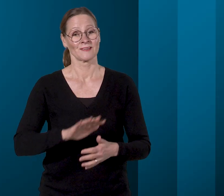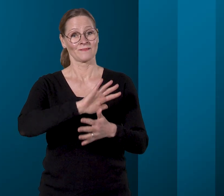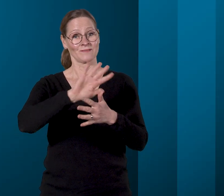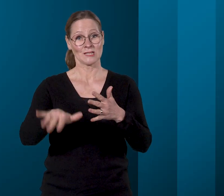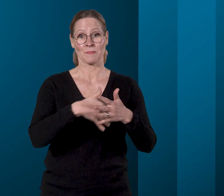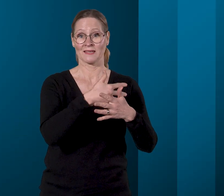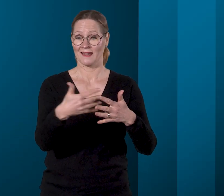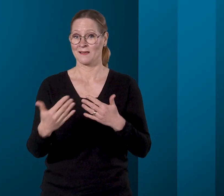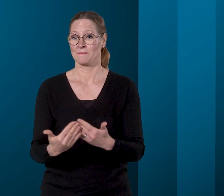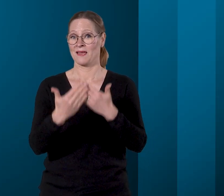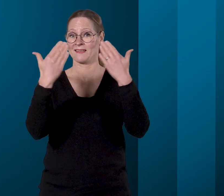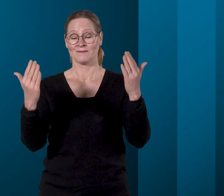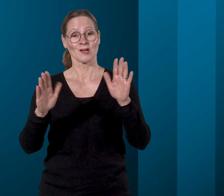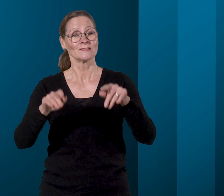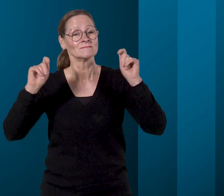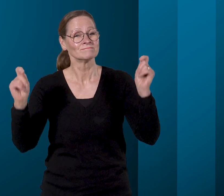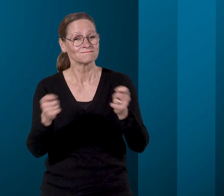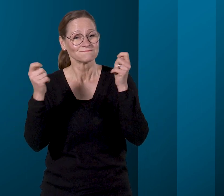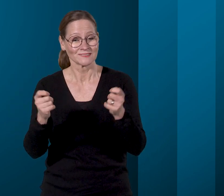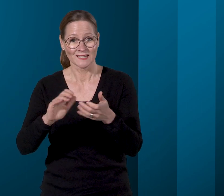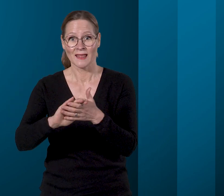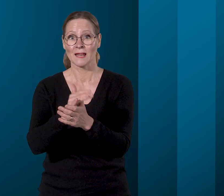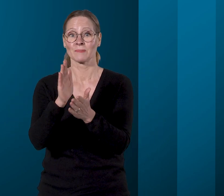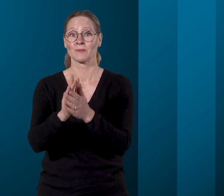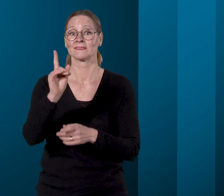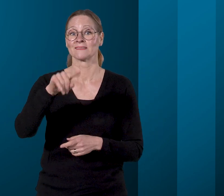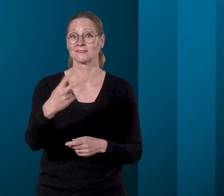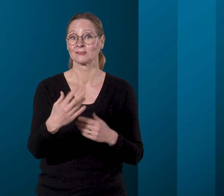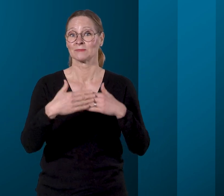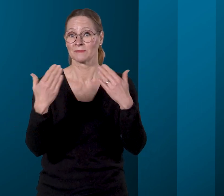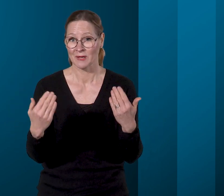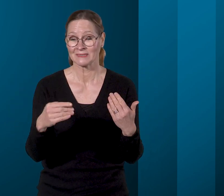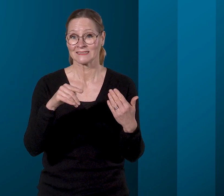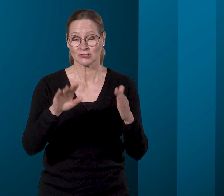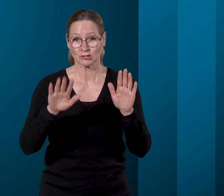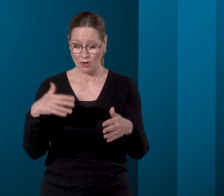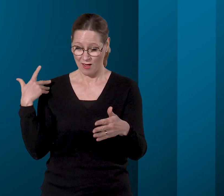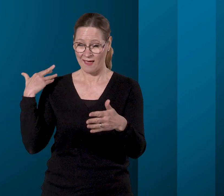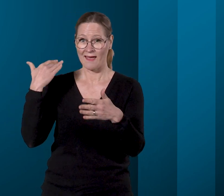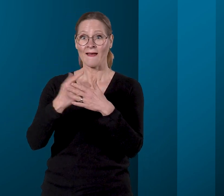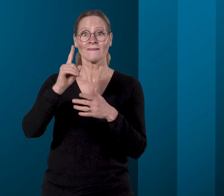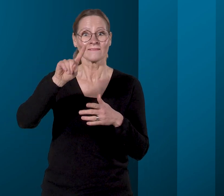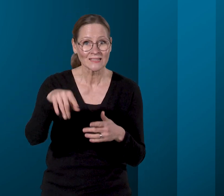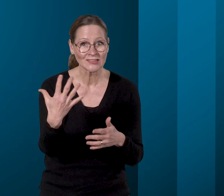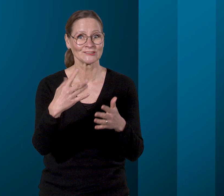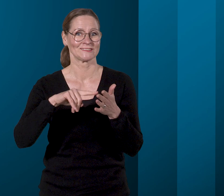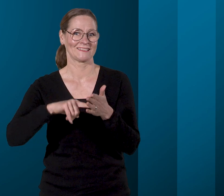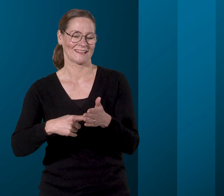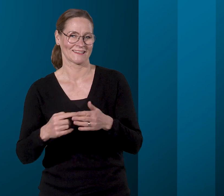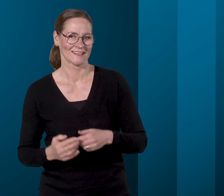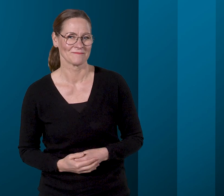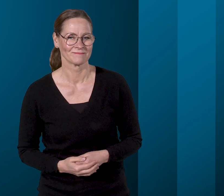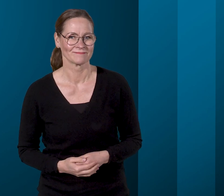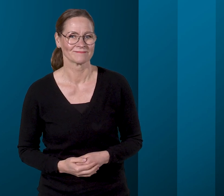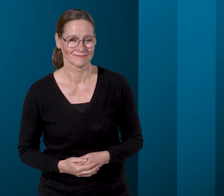Viittomakielten päivää juhlittiin 12. helmikuuta nyt jo 15. kertaa, -